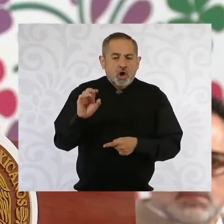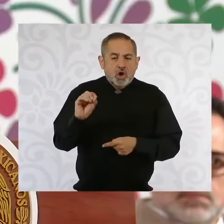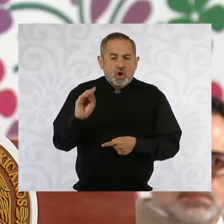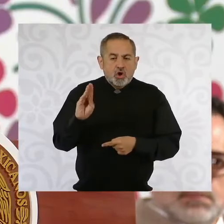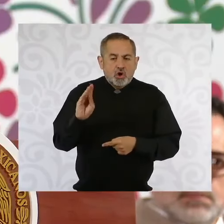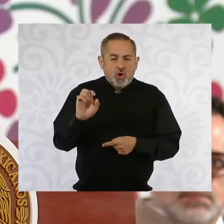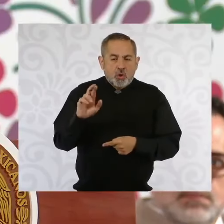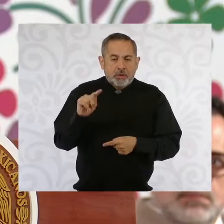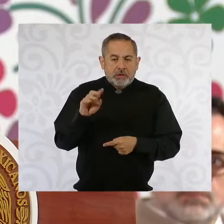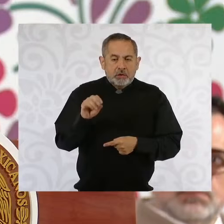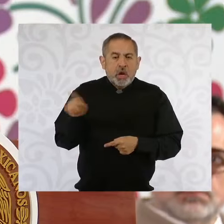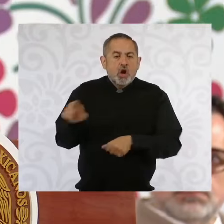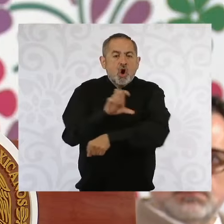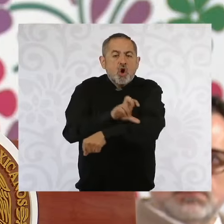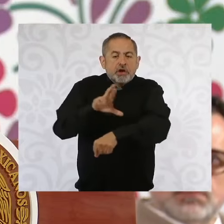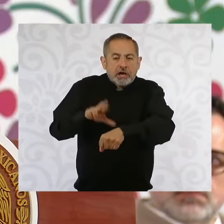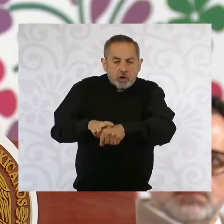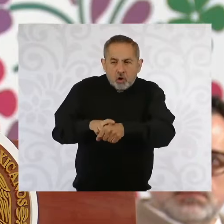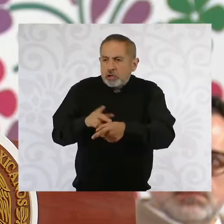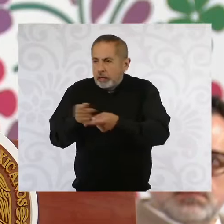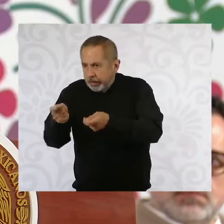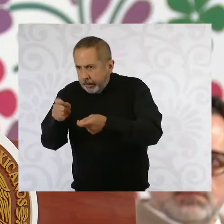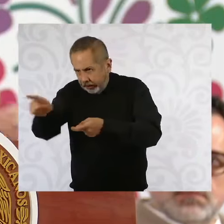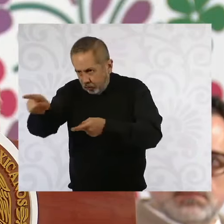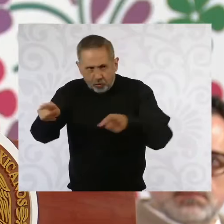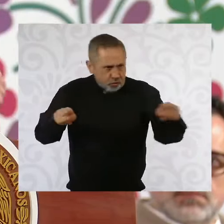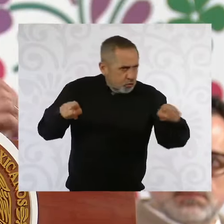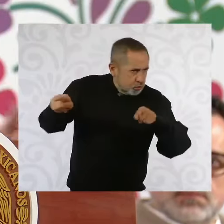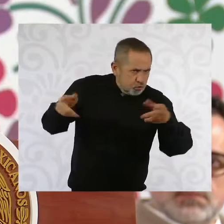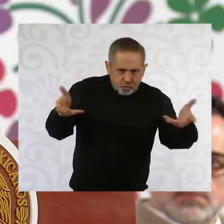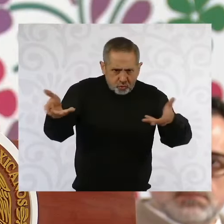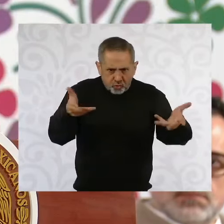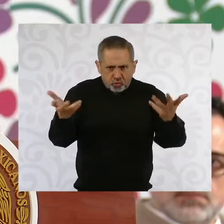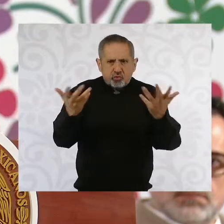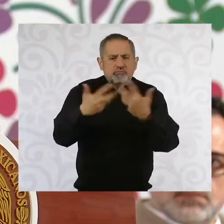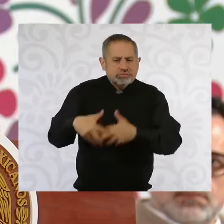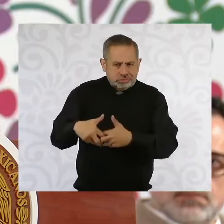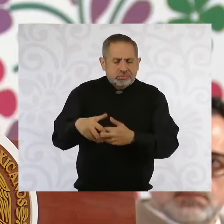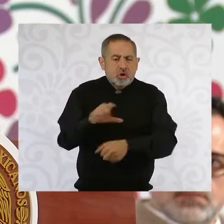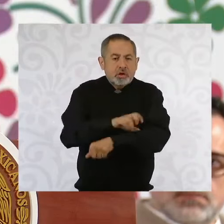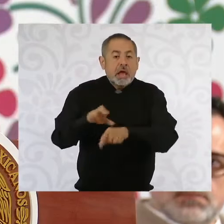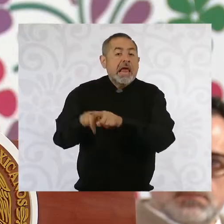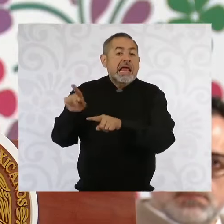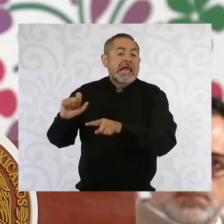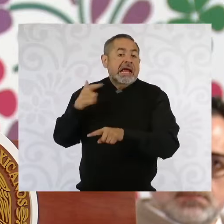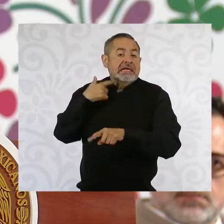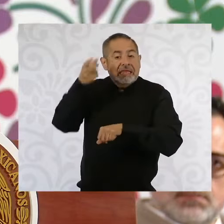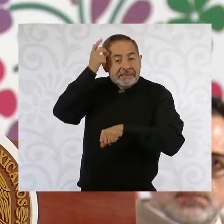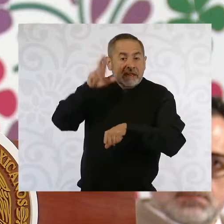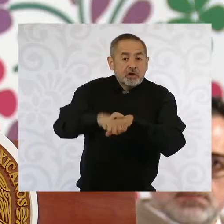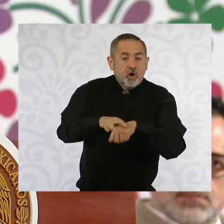nos está ayudando a coordinar diversos proyectos Roberto fue director de metrobús cuando fui jefa